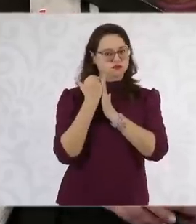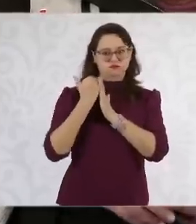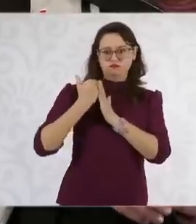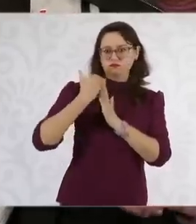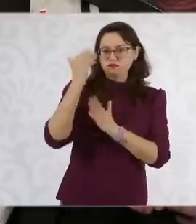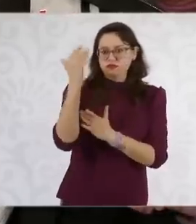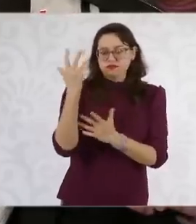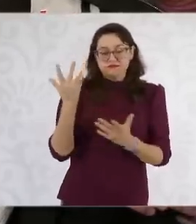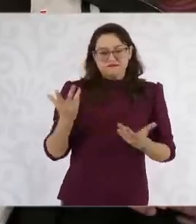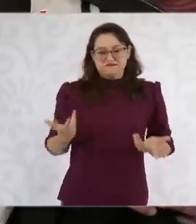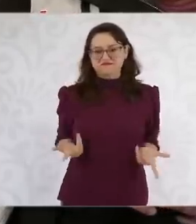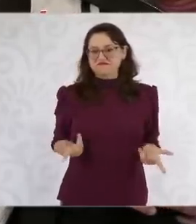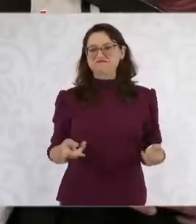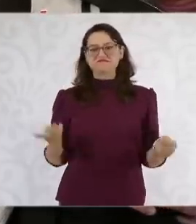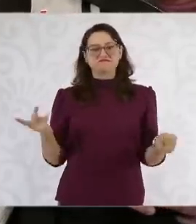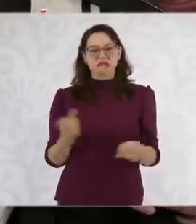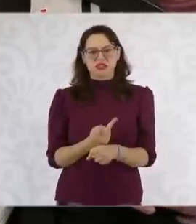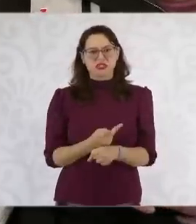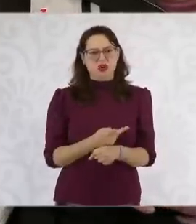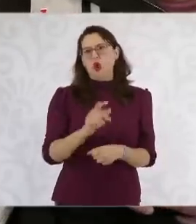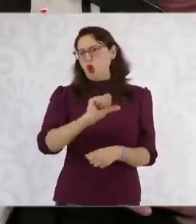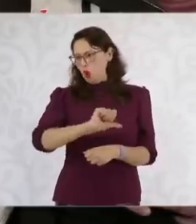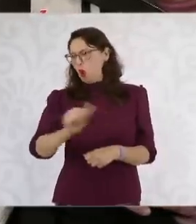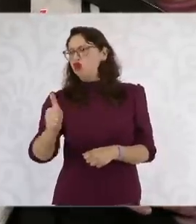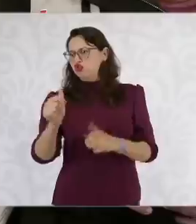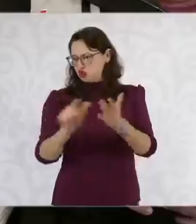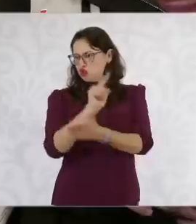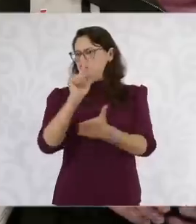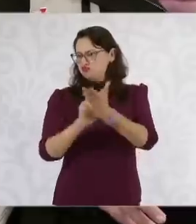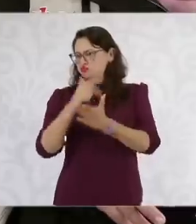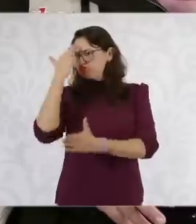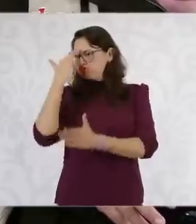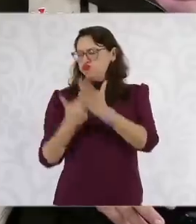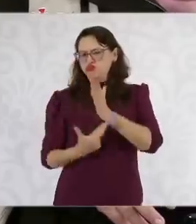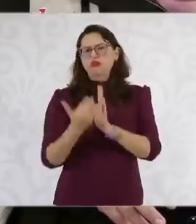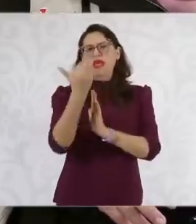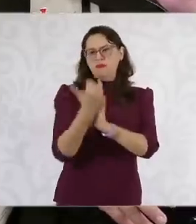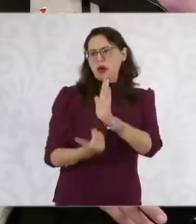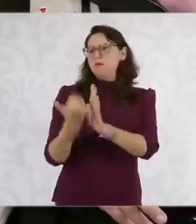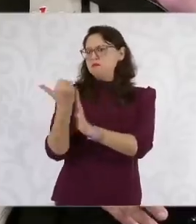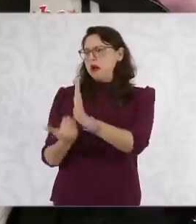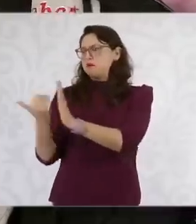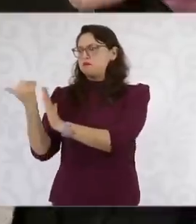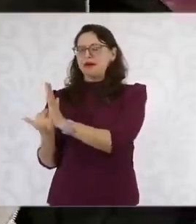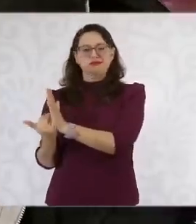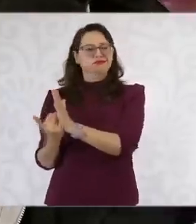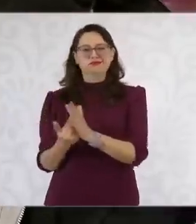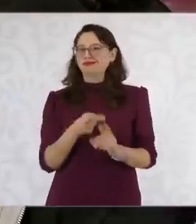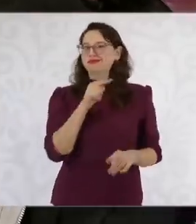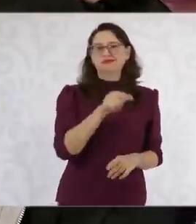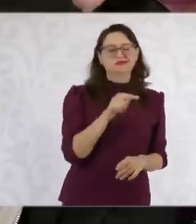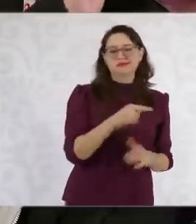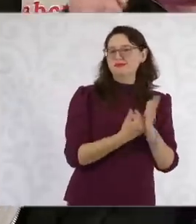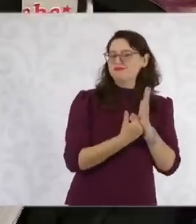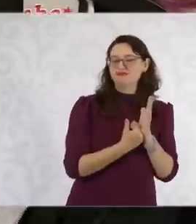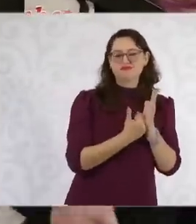qué es que este delito no no no se reduce Y si en estos primeros 100 días Este de de su